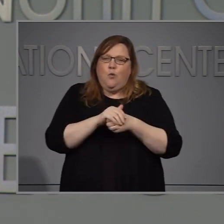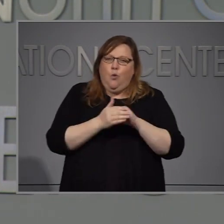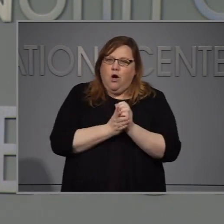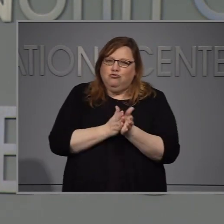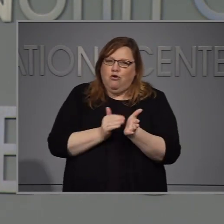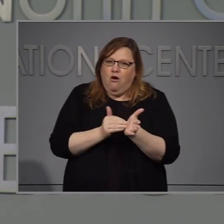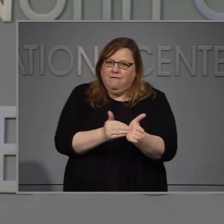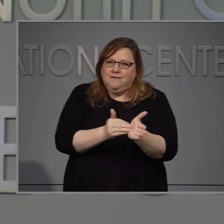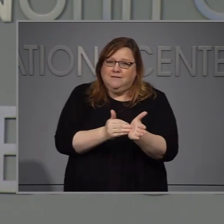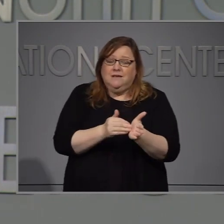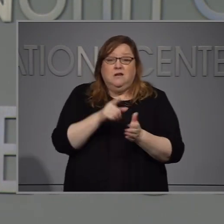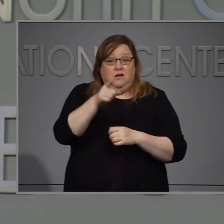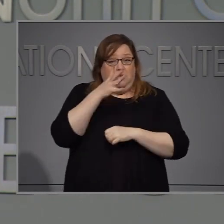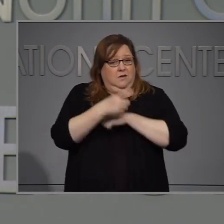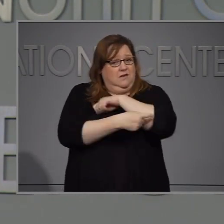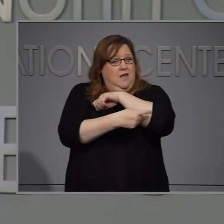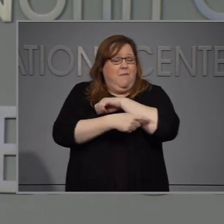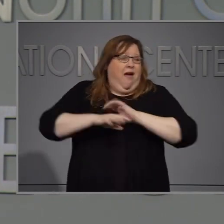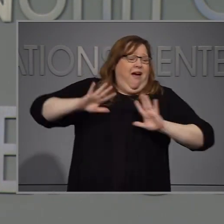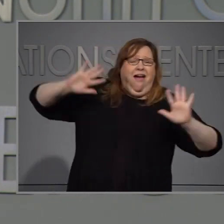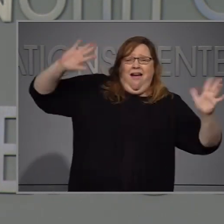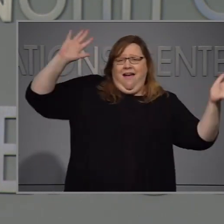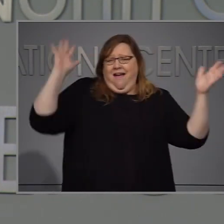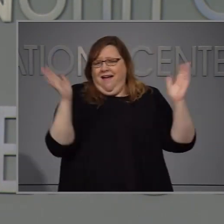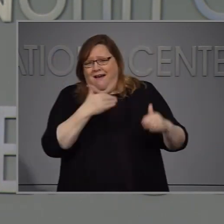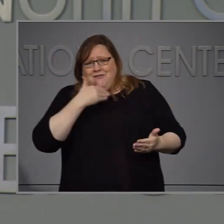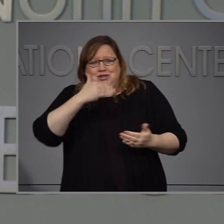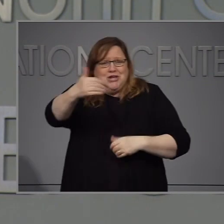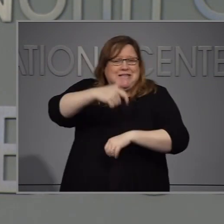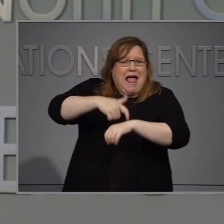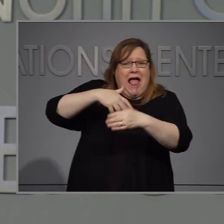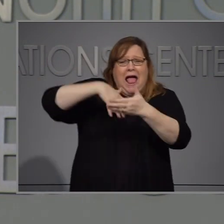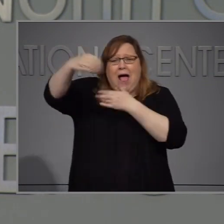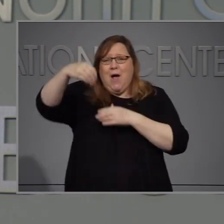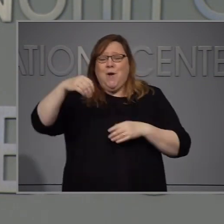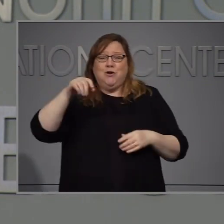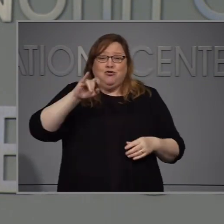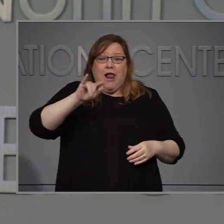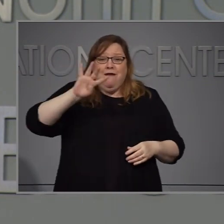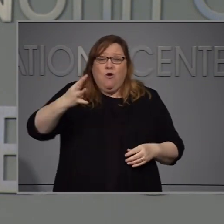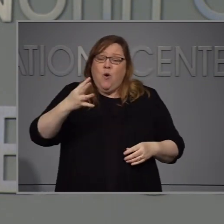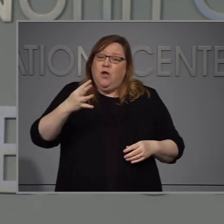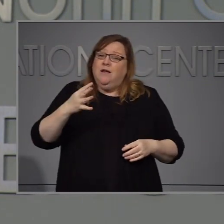Y es fácil entra en la tentación de reunirse y celebrar este día festivo y